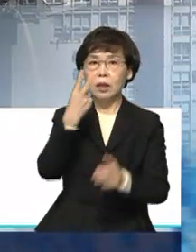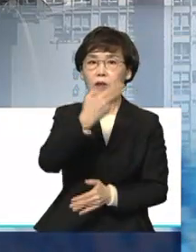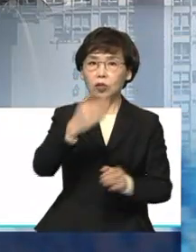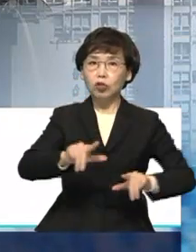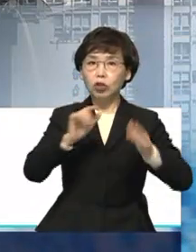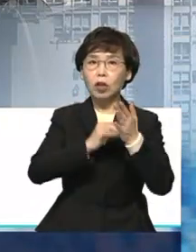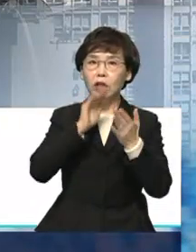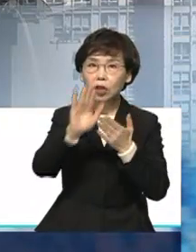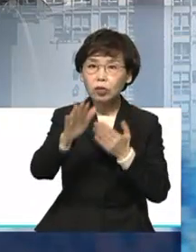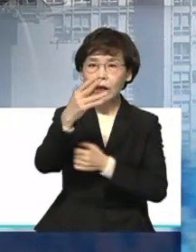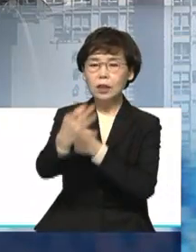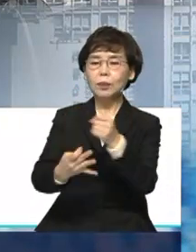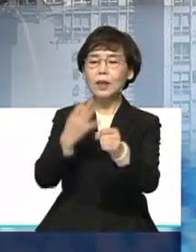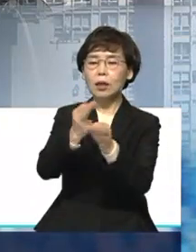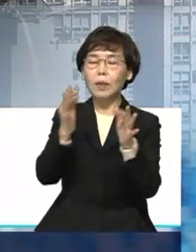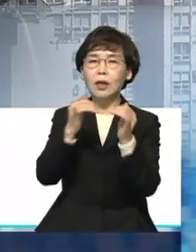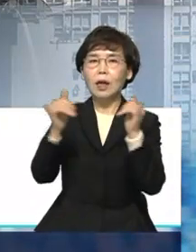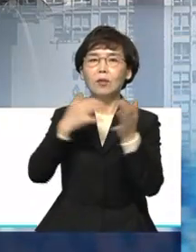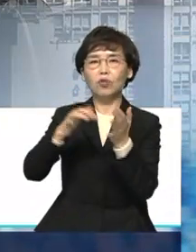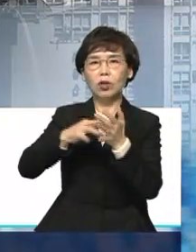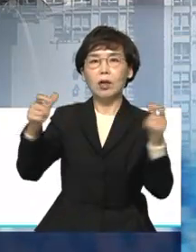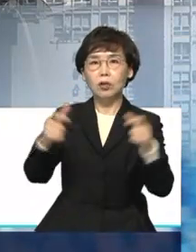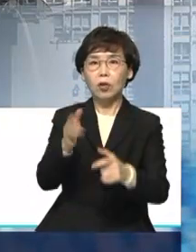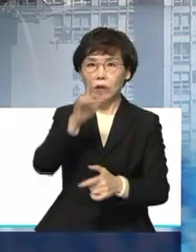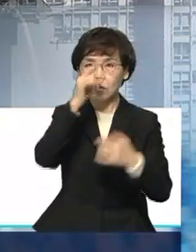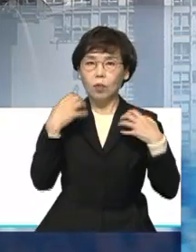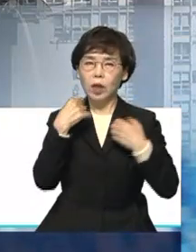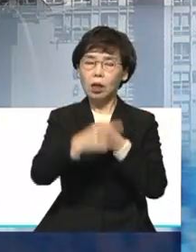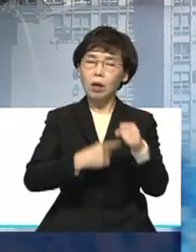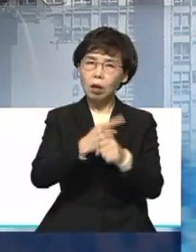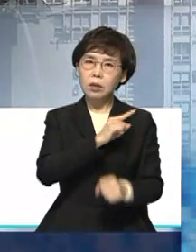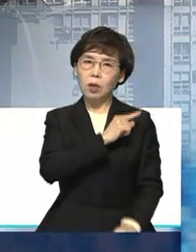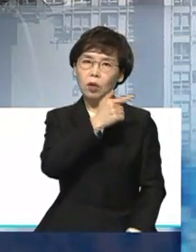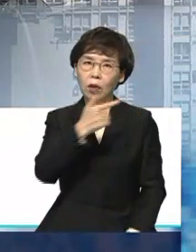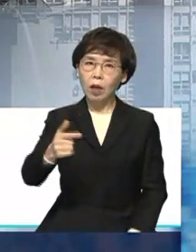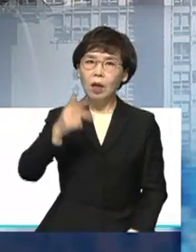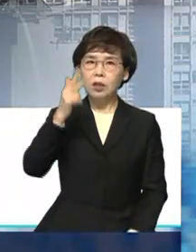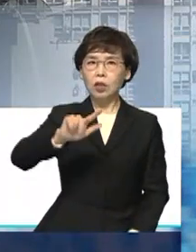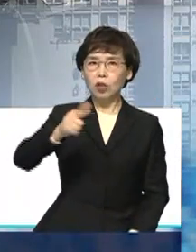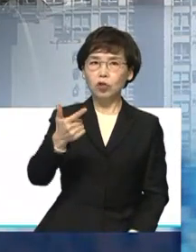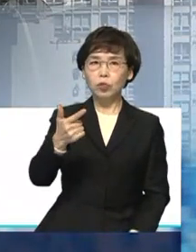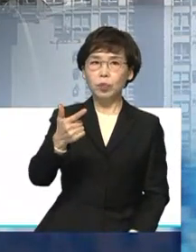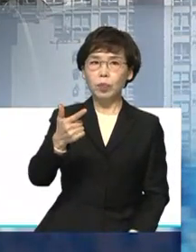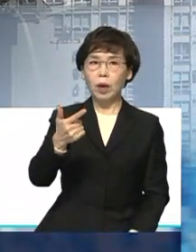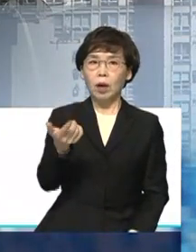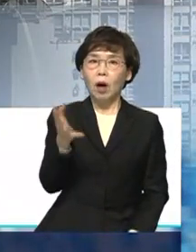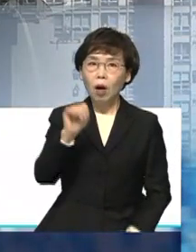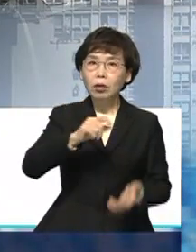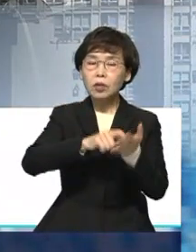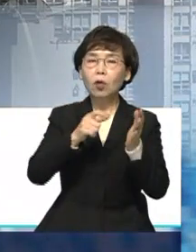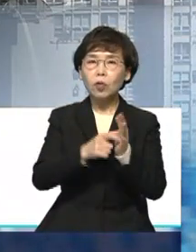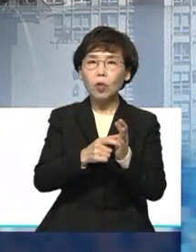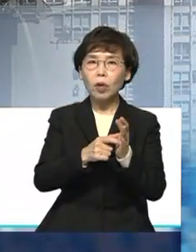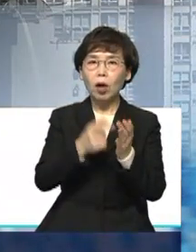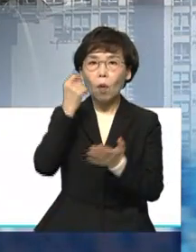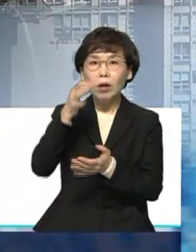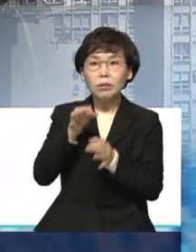감축인데 정부는 연간 최대 7,600억 원 수준의 인건비가 줄어들 것으로 기대하고 있습니다. 송욱 기자의 보도입니다.